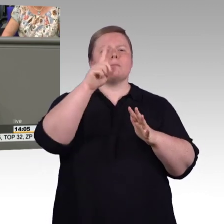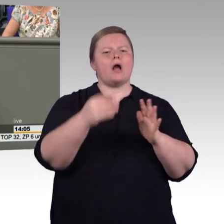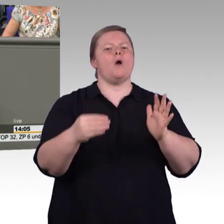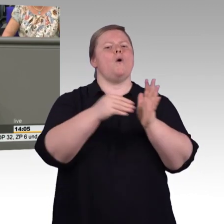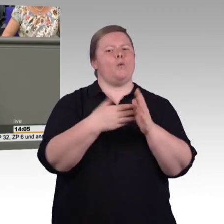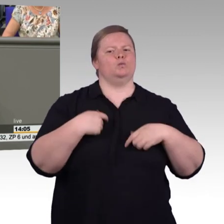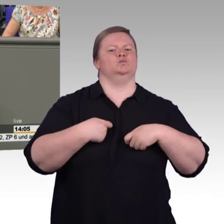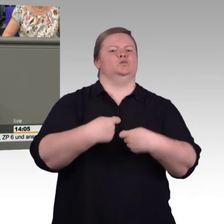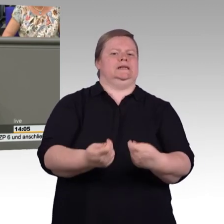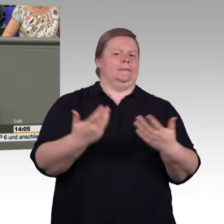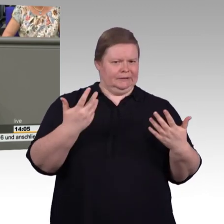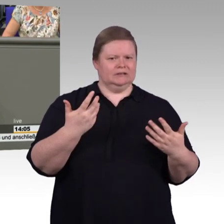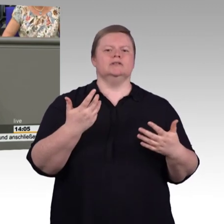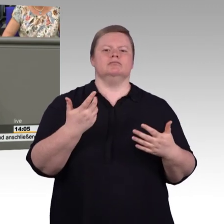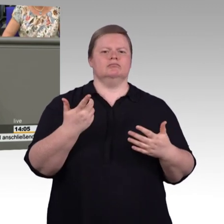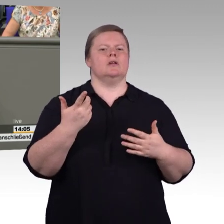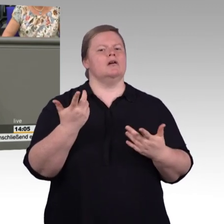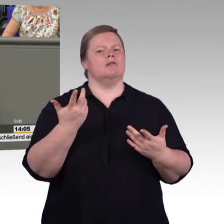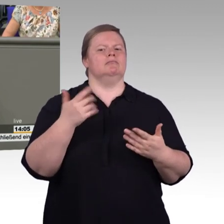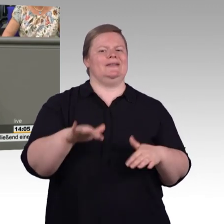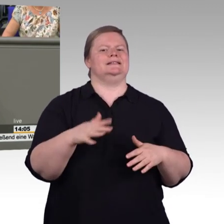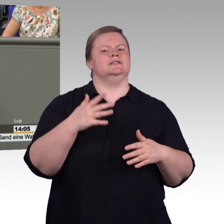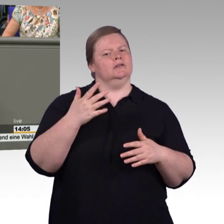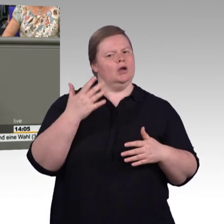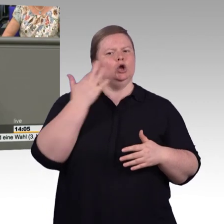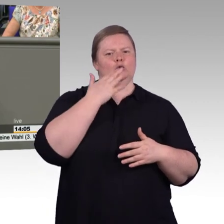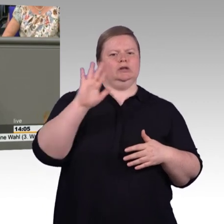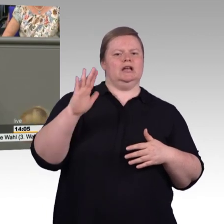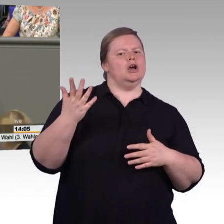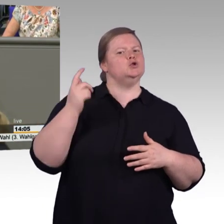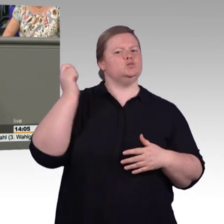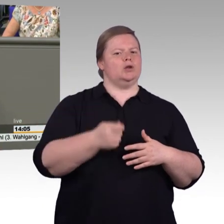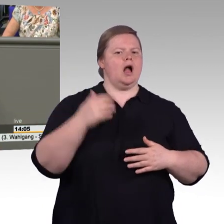klingt im ersten Moment gut, aber was daraus in Auslegung und Rechtsprechung